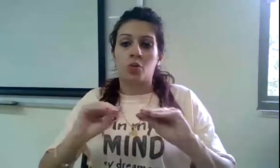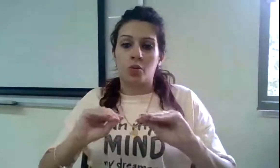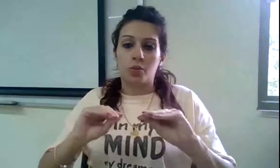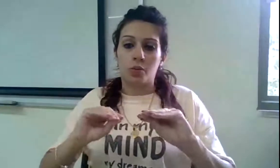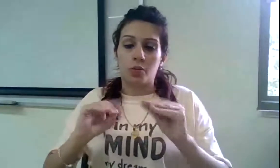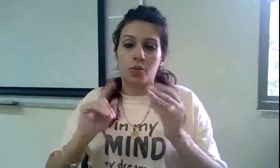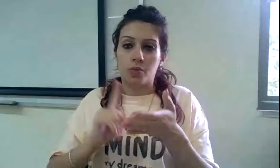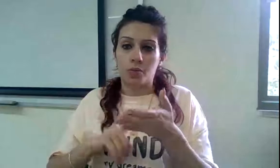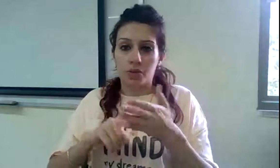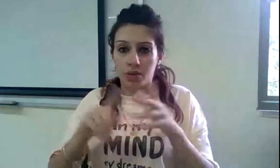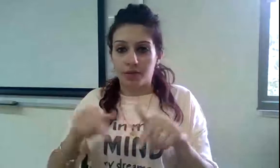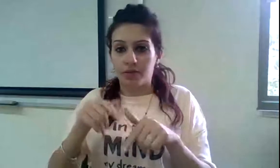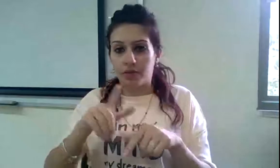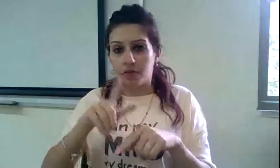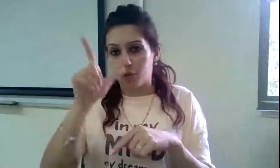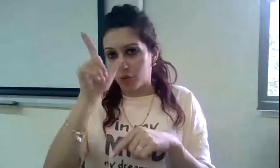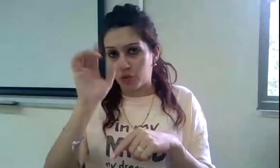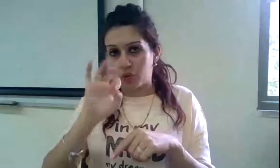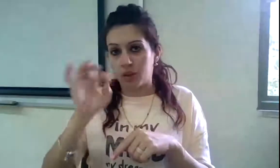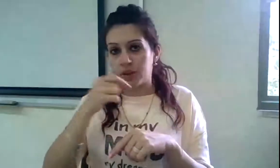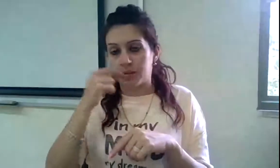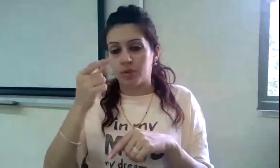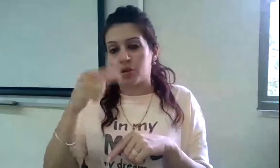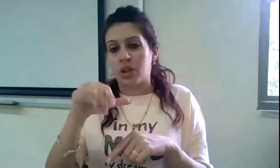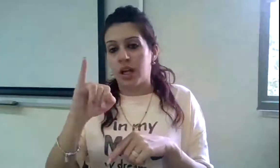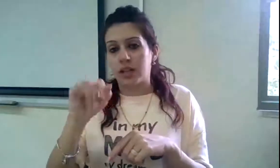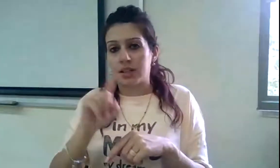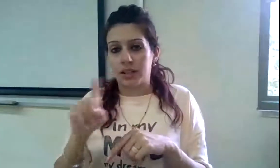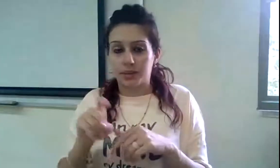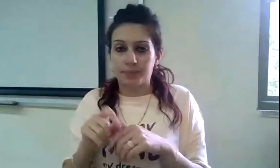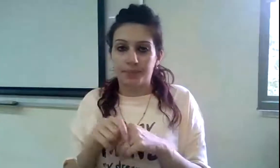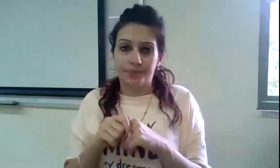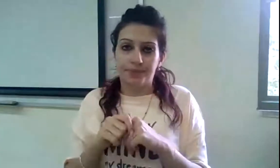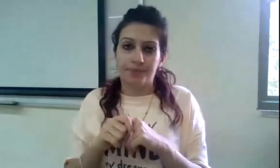ومديرة مشروع دعم الجودة في التعليم الدامج (PROMISE)